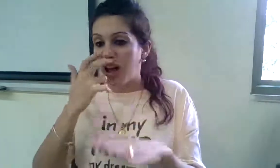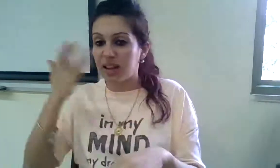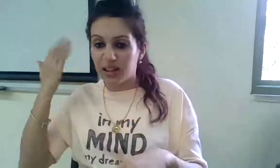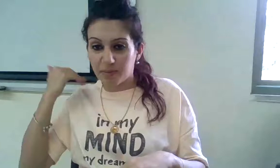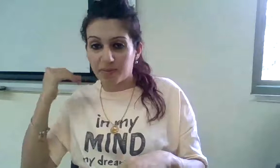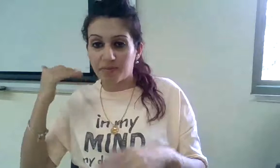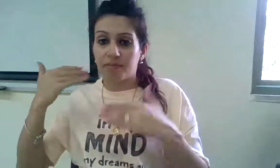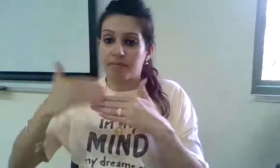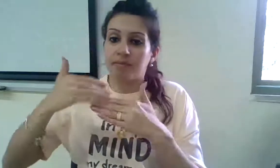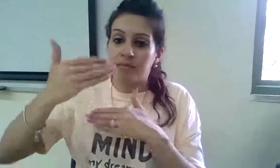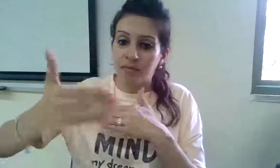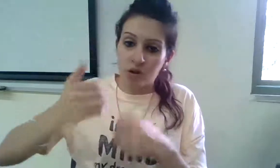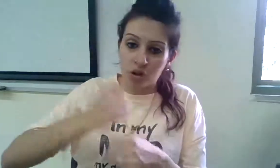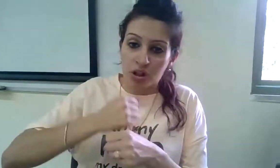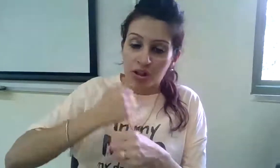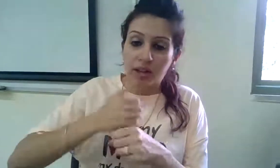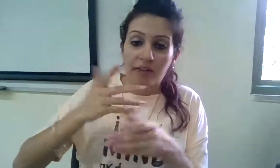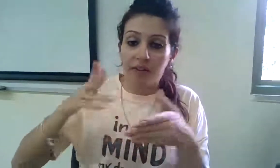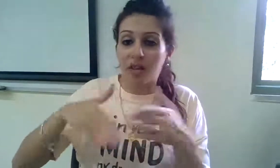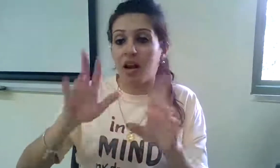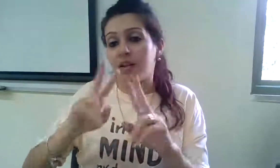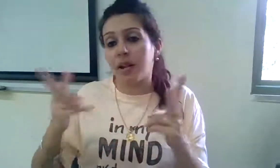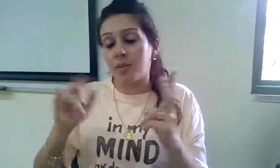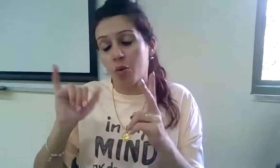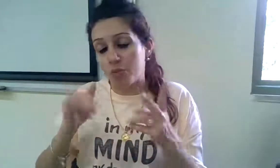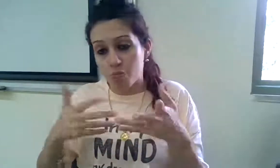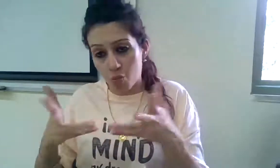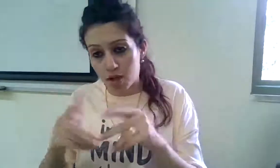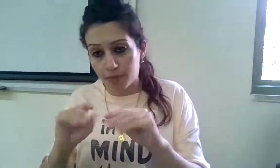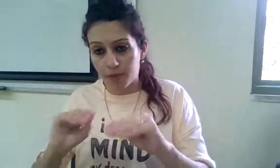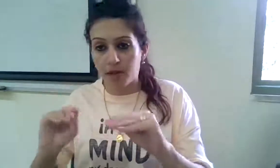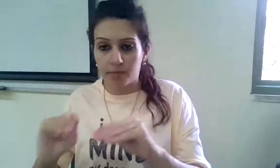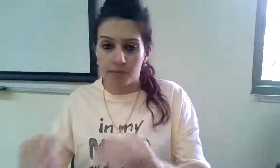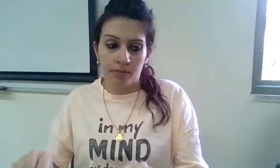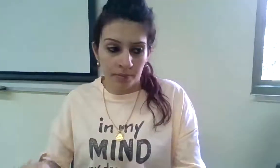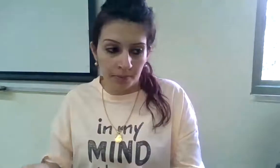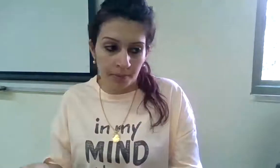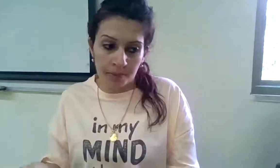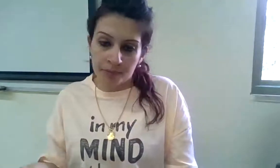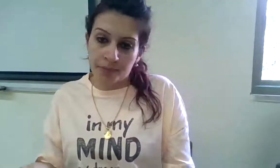بخصوص الجزء الأول من السؤال. الجزء الجيد من إشراك الأهالي هو انه